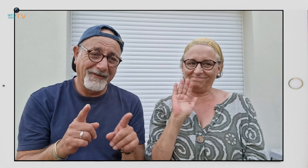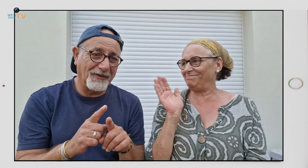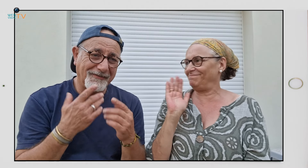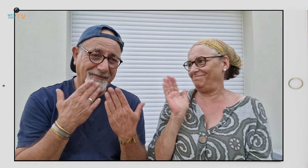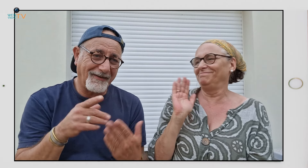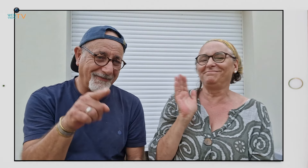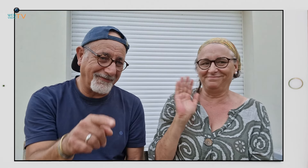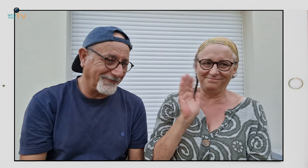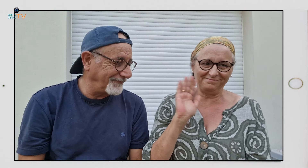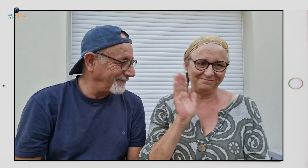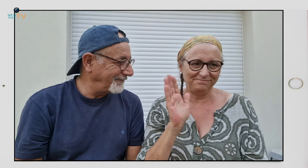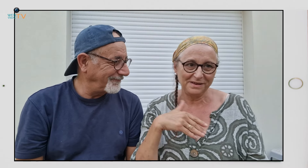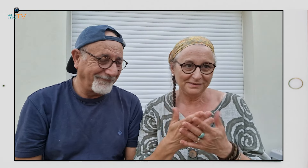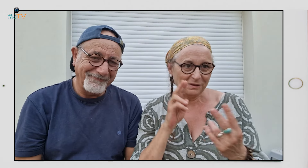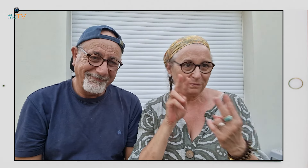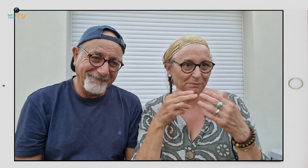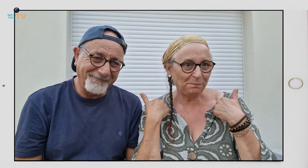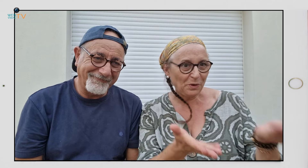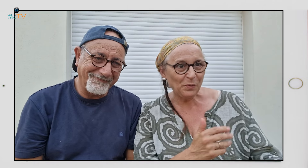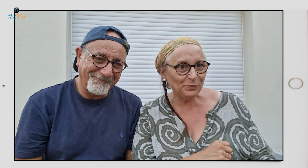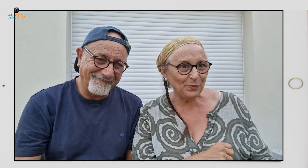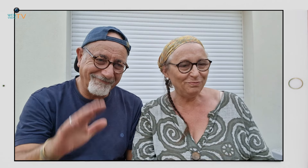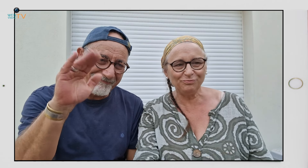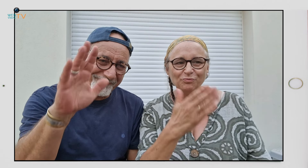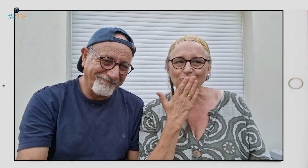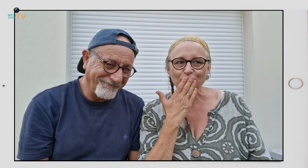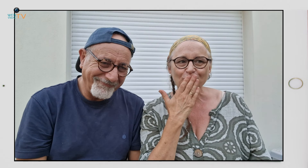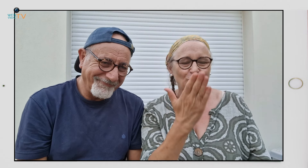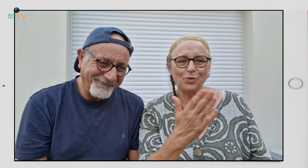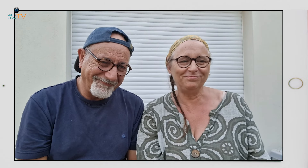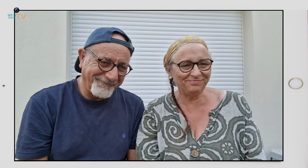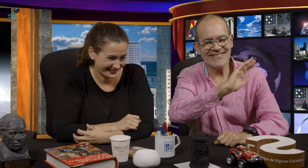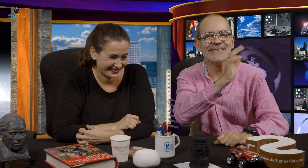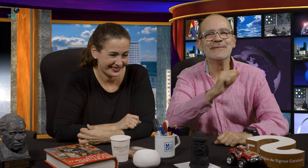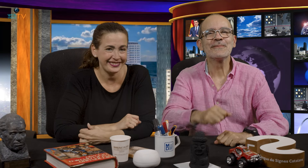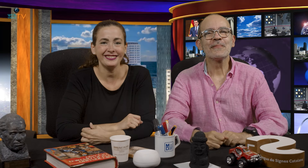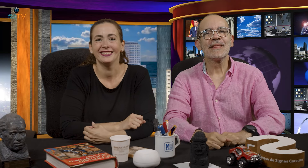Gracias a vosotros. Adiós. Nos vemos pronto. Un beso. Hasta pronto.